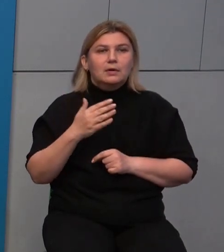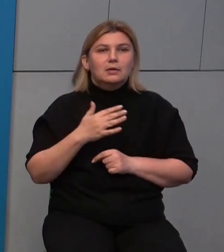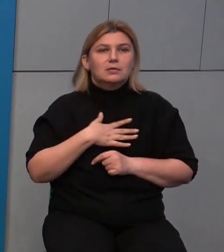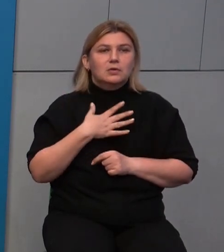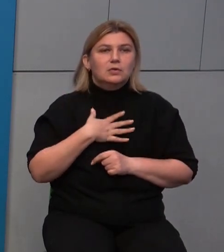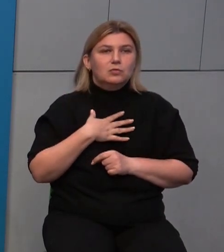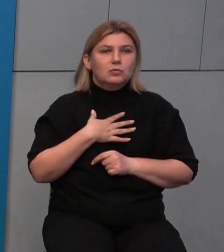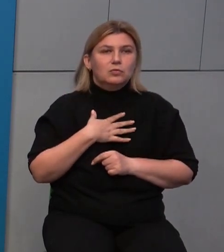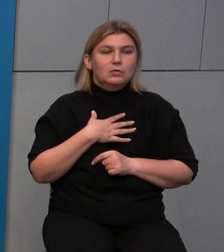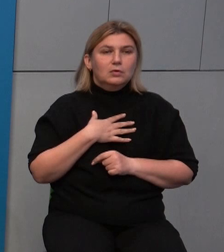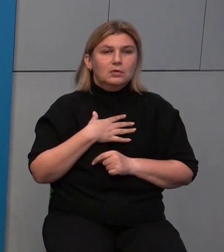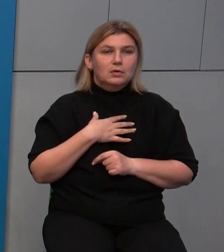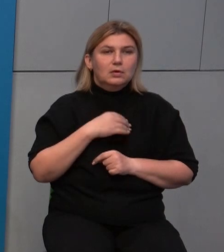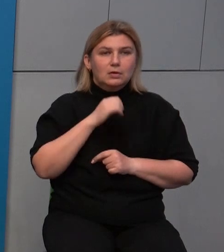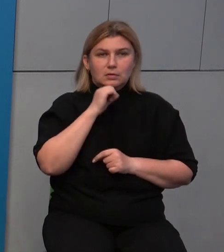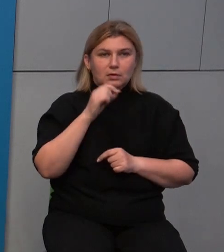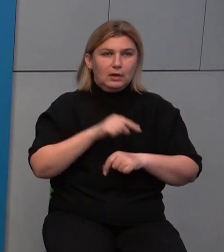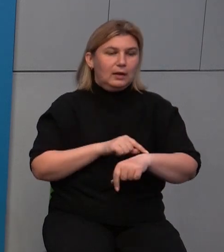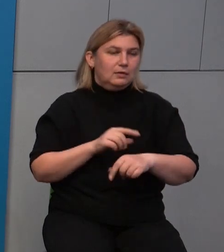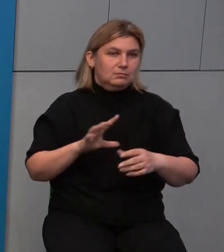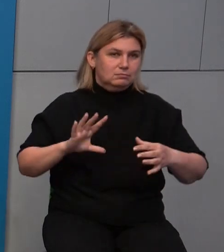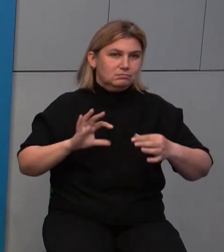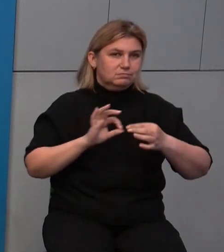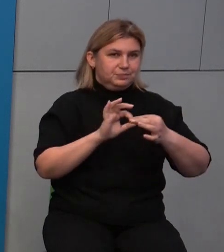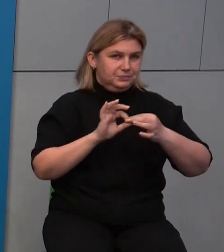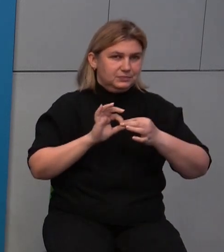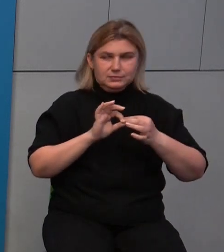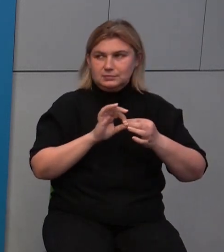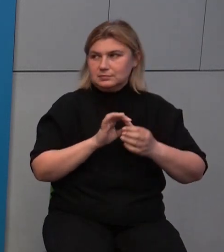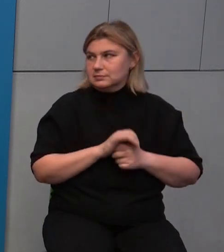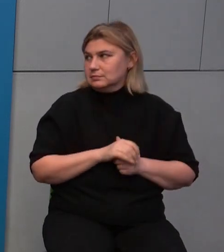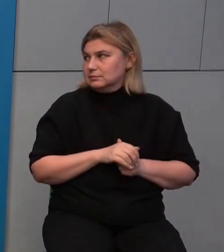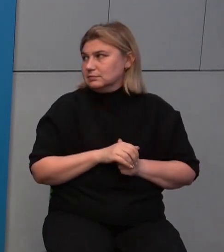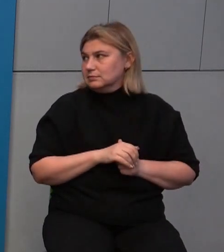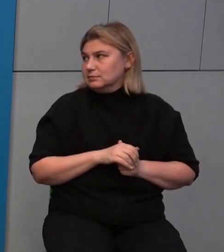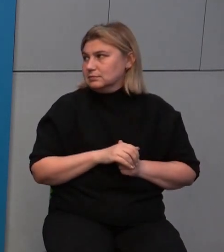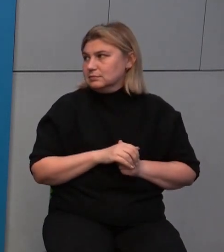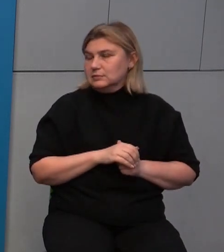z nikim z nich spokrewniony, ale też proszę zauważyć,